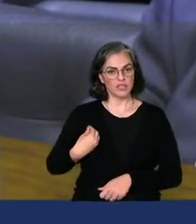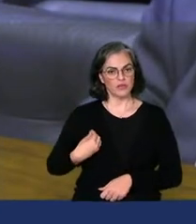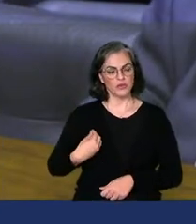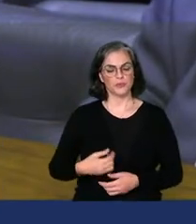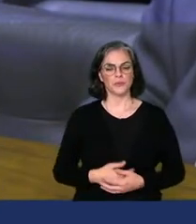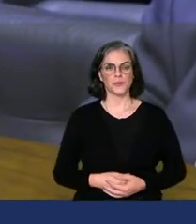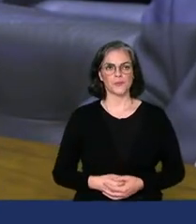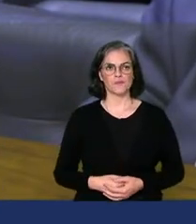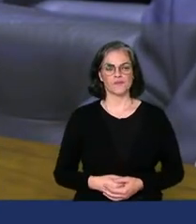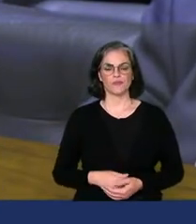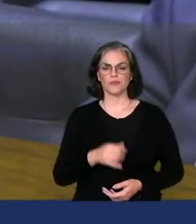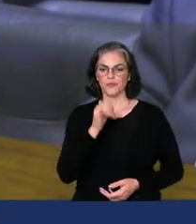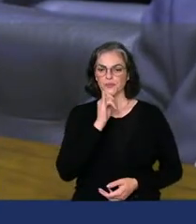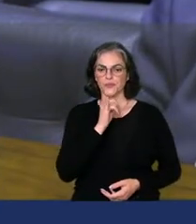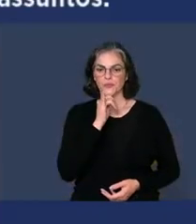DE UCRANIANOS QUE LÁ VIVEM, DENTRE ELES O NOSSO SAUDOSO